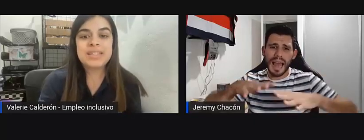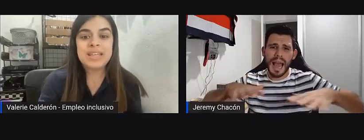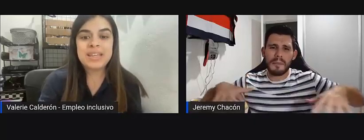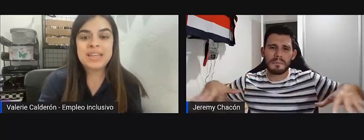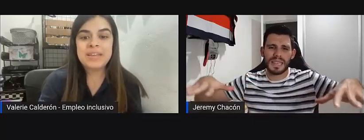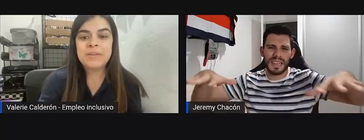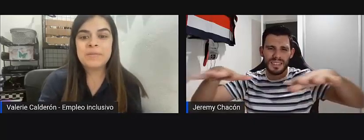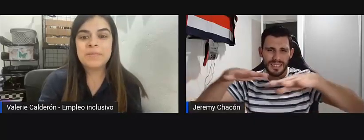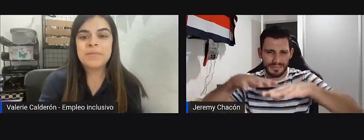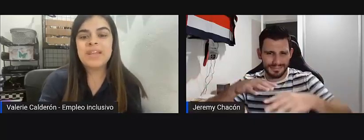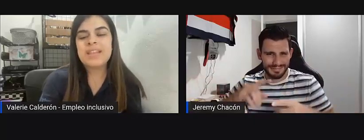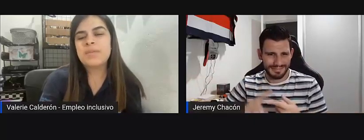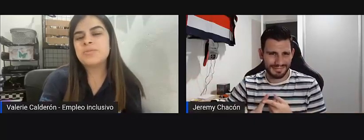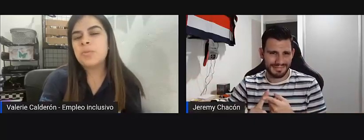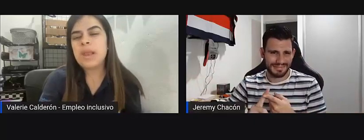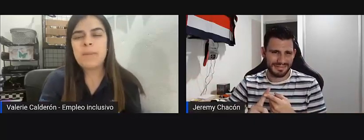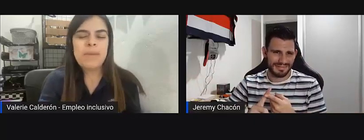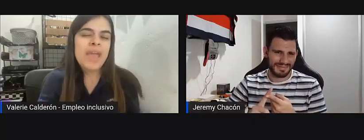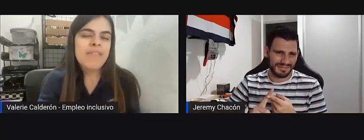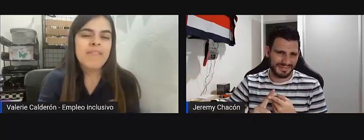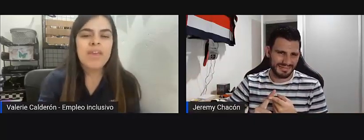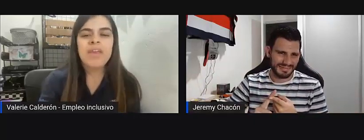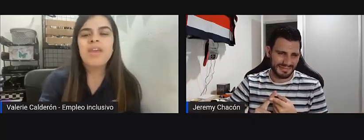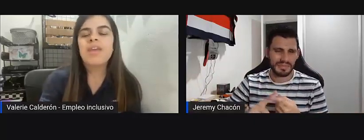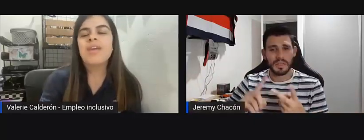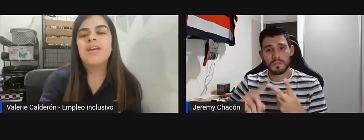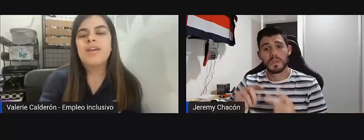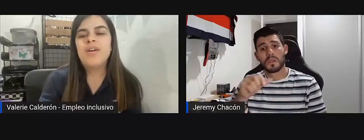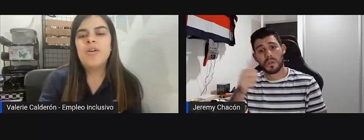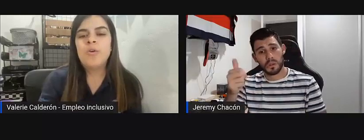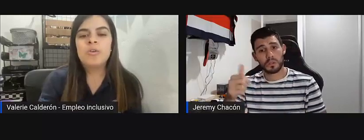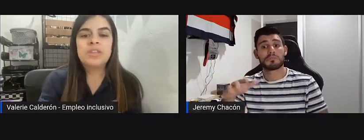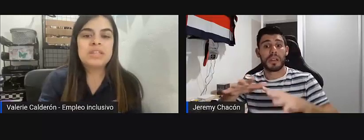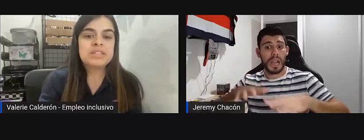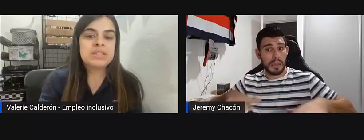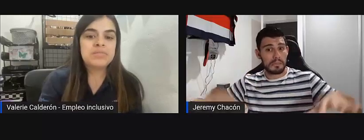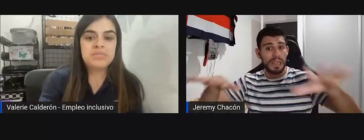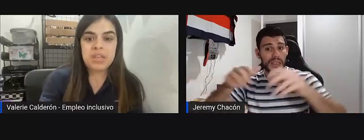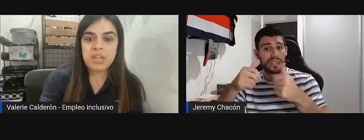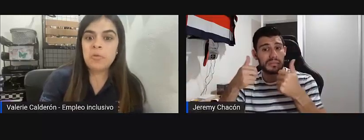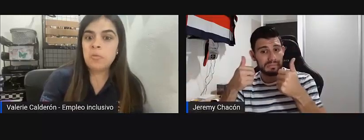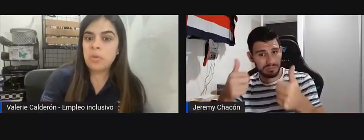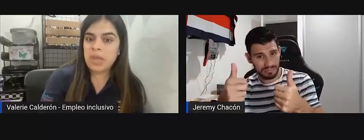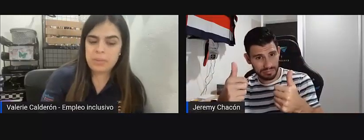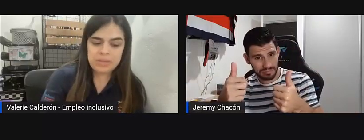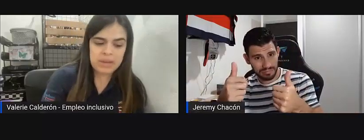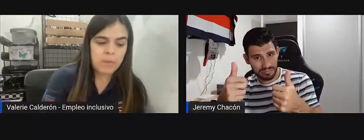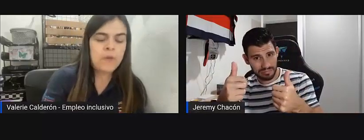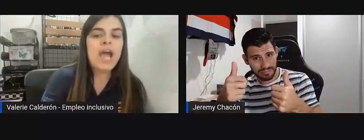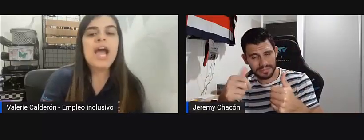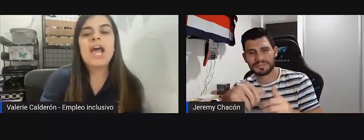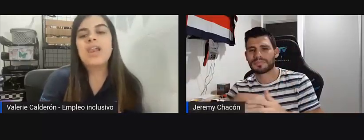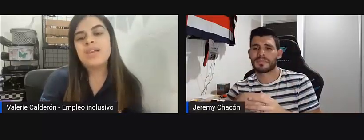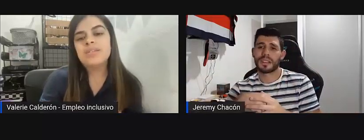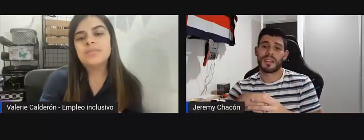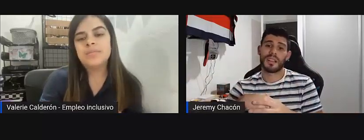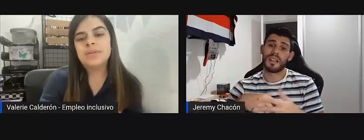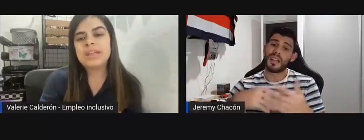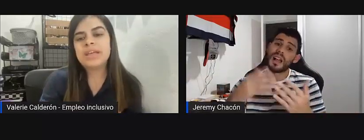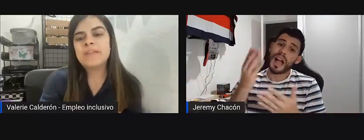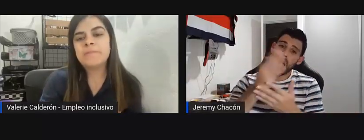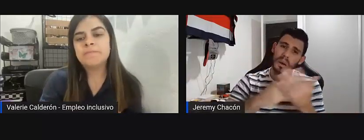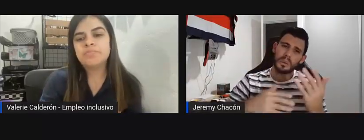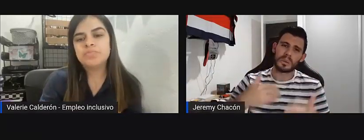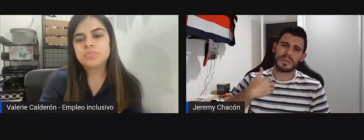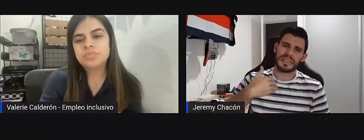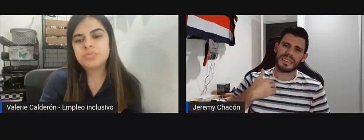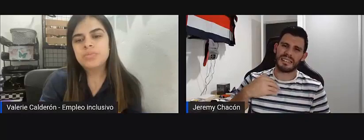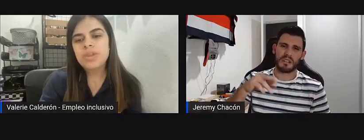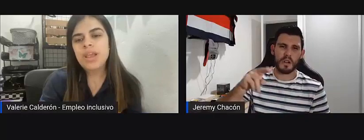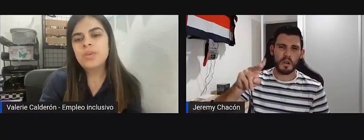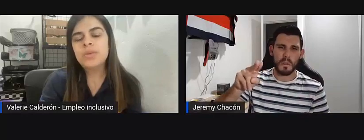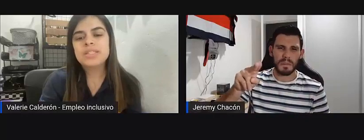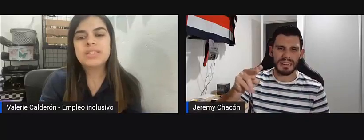tienen verdad Tal vez un mal ambiente otras tienen un buen ambiente laboral verdad algunas